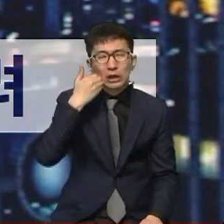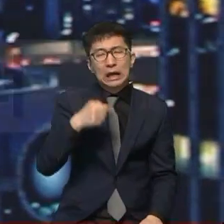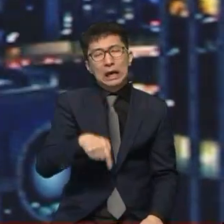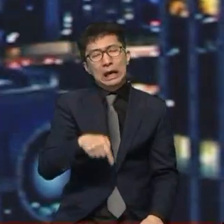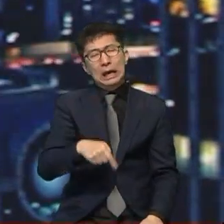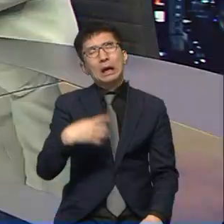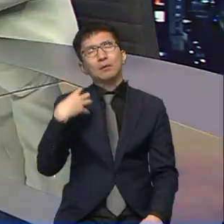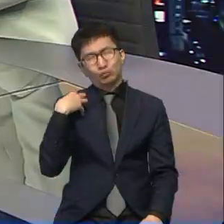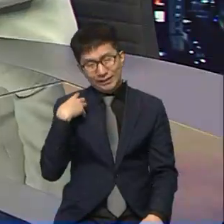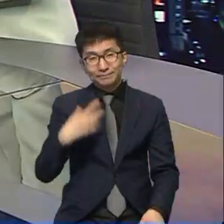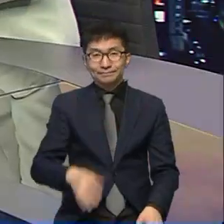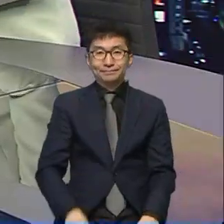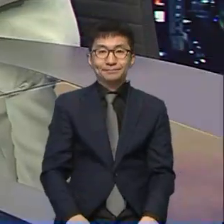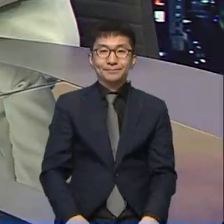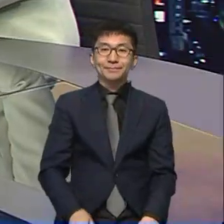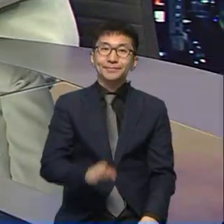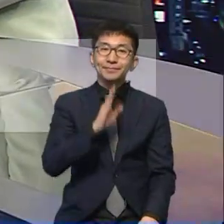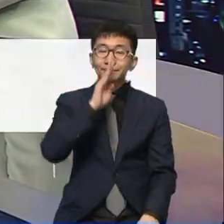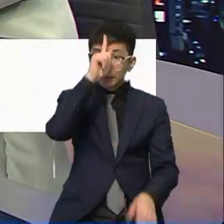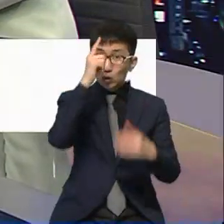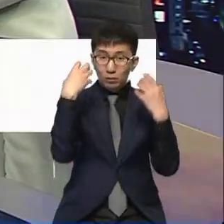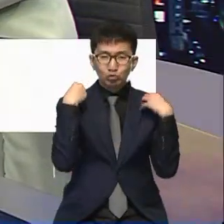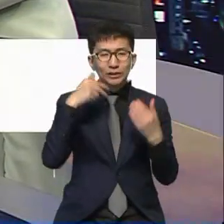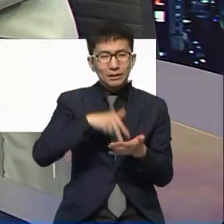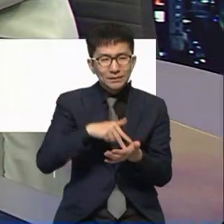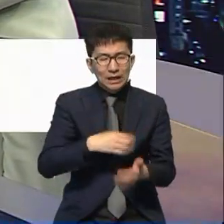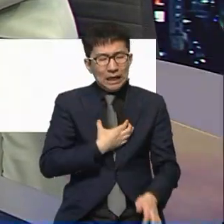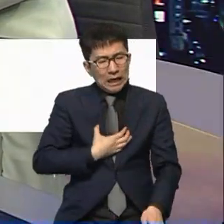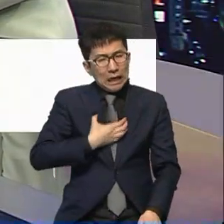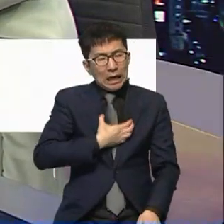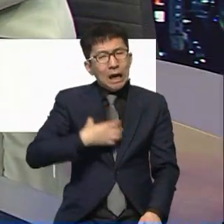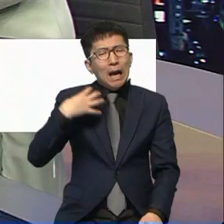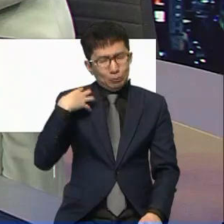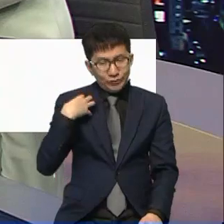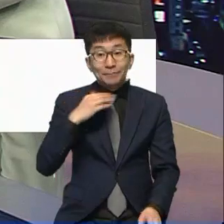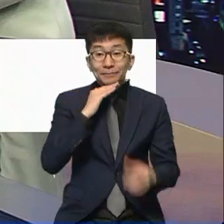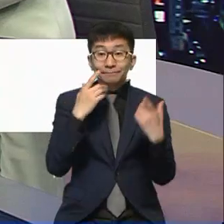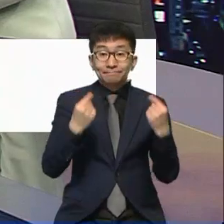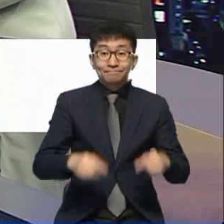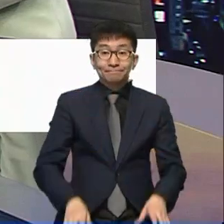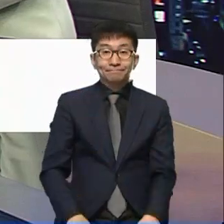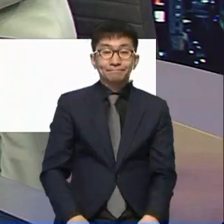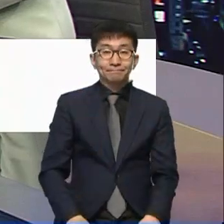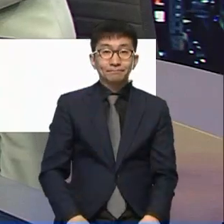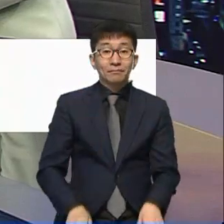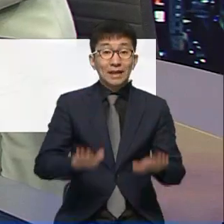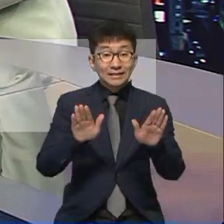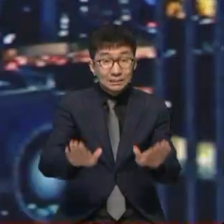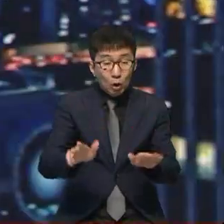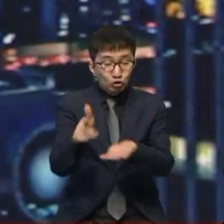(앵커) 방역당국은 최악의 상황을 대비할 필요도 있는 거니까요. 제가 이번 취재에서 의외였던 것이